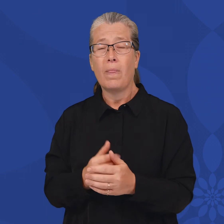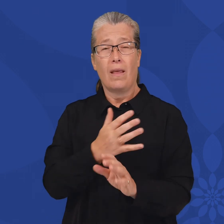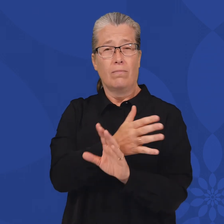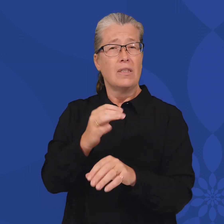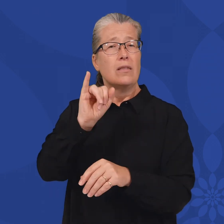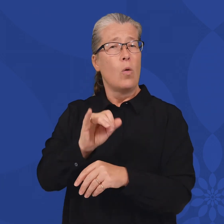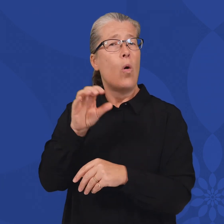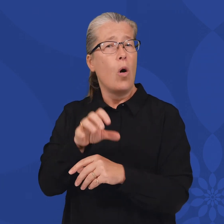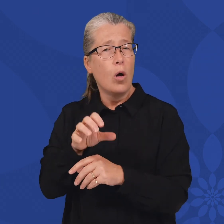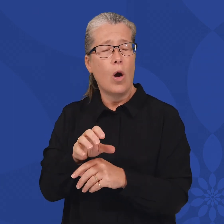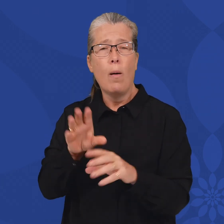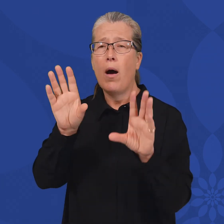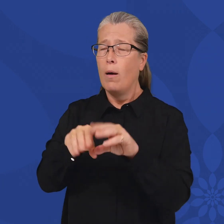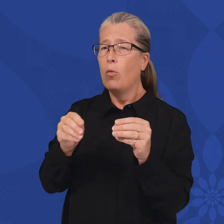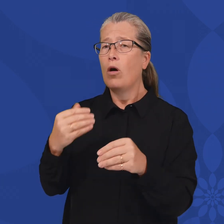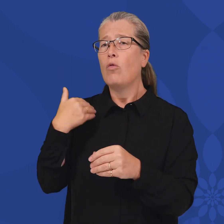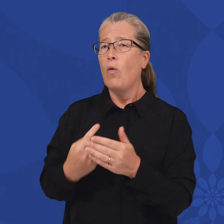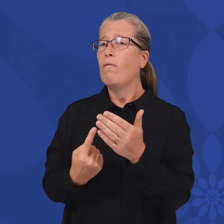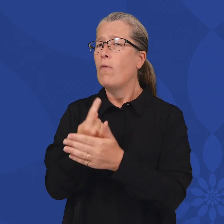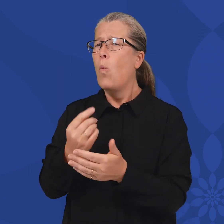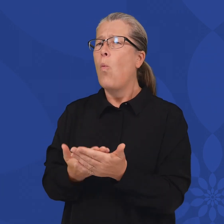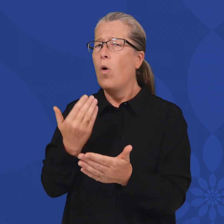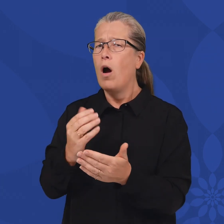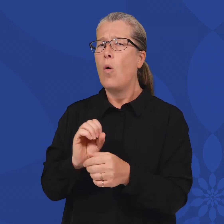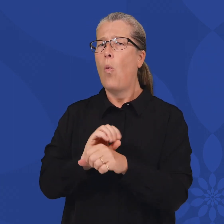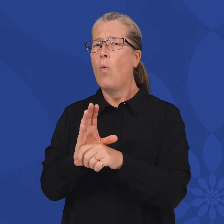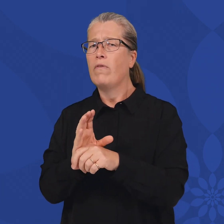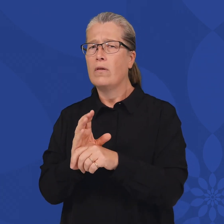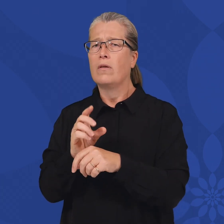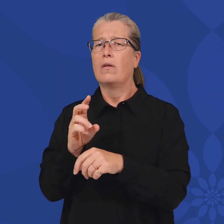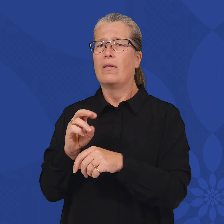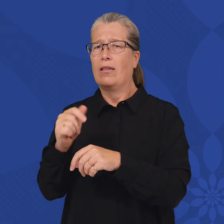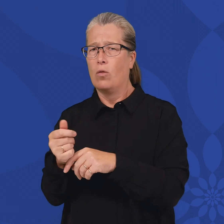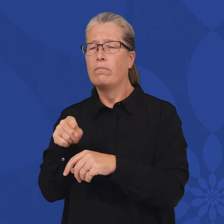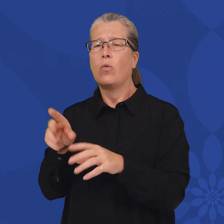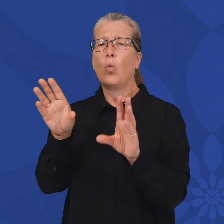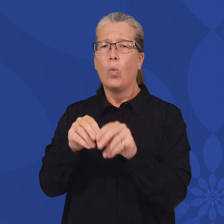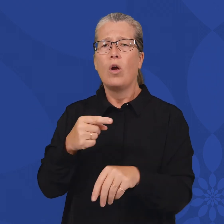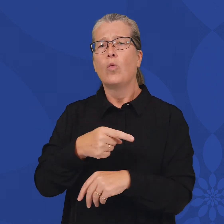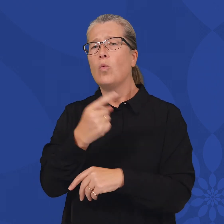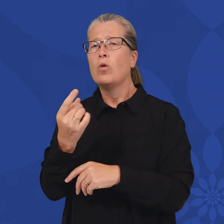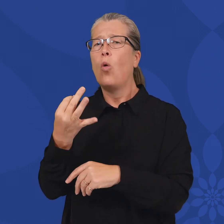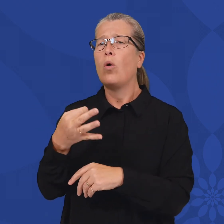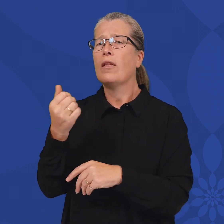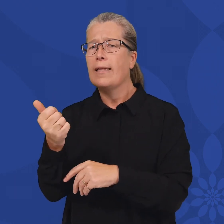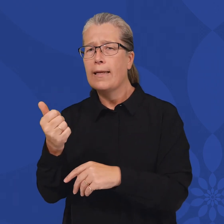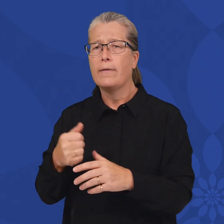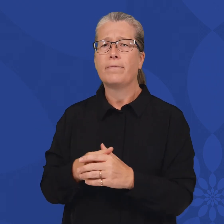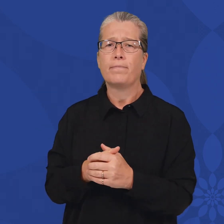Totalt 1 089 dödsfall till följd av covid-19 har rapporterats fram till den 6 oktober.